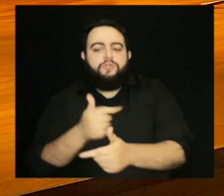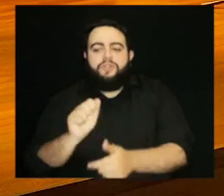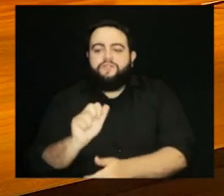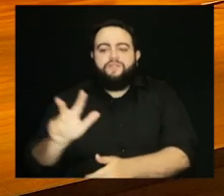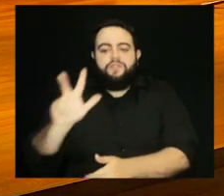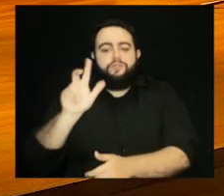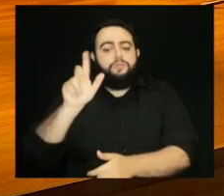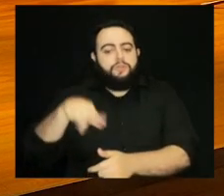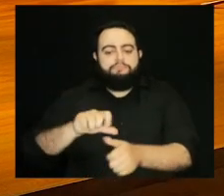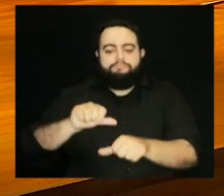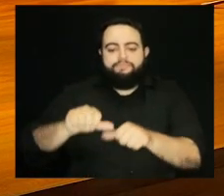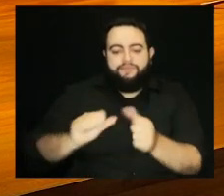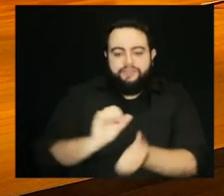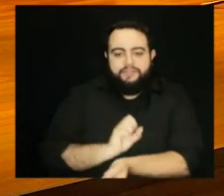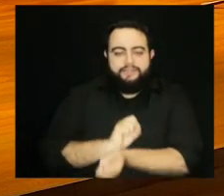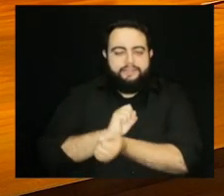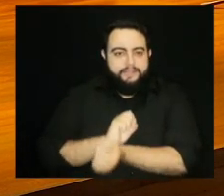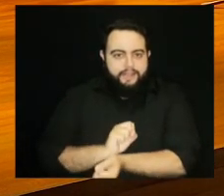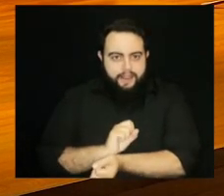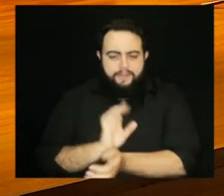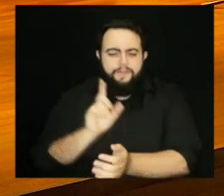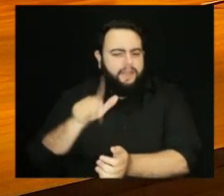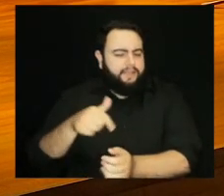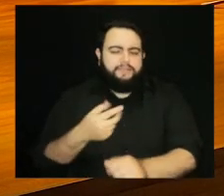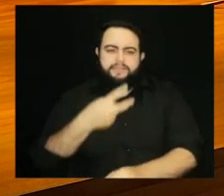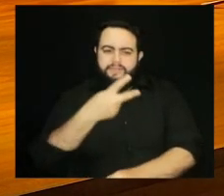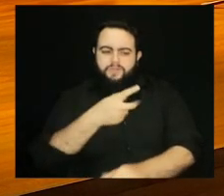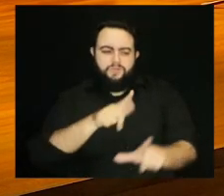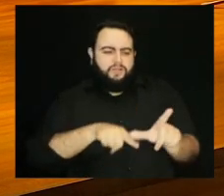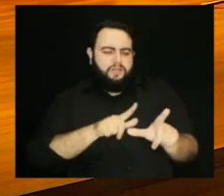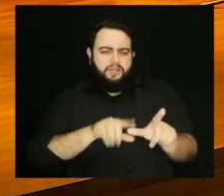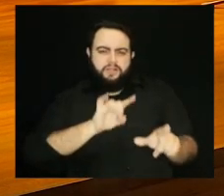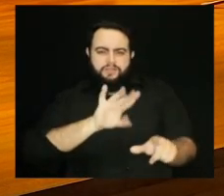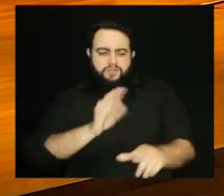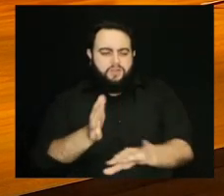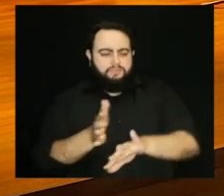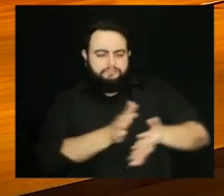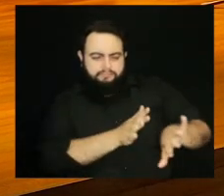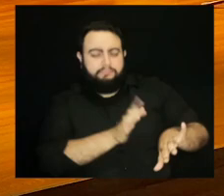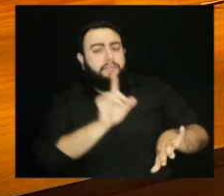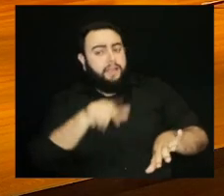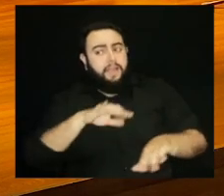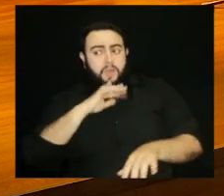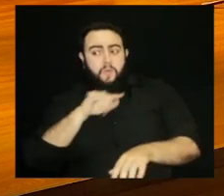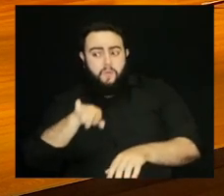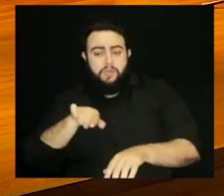época do positivismo. A letra original não tinha isso. Era ruim também mas era letra de hino ruim